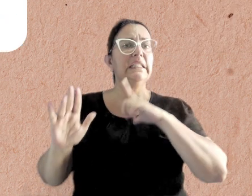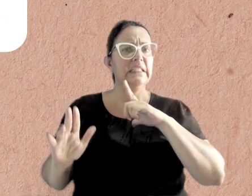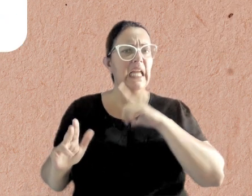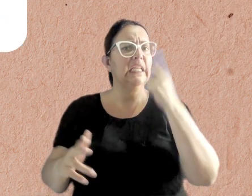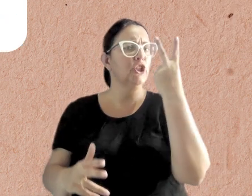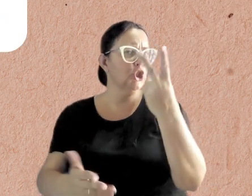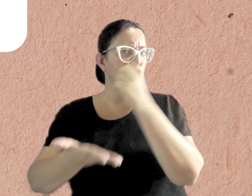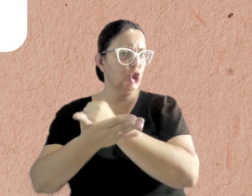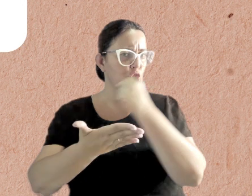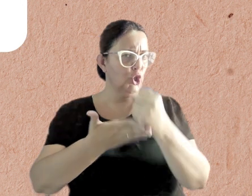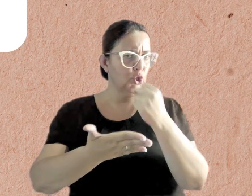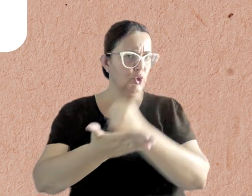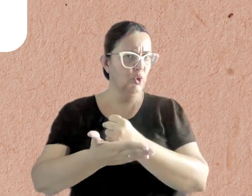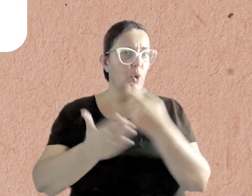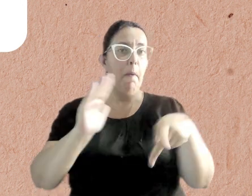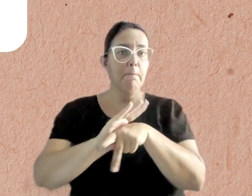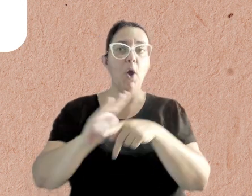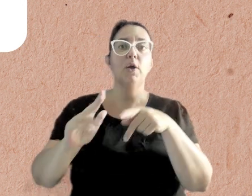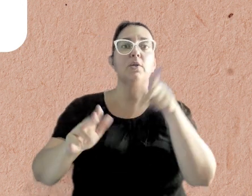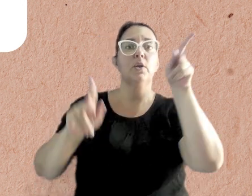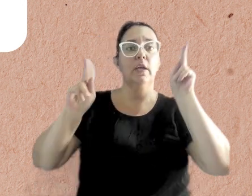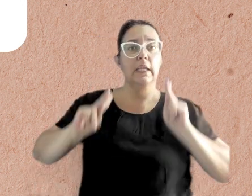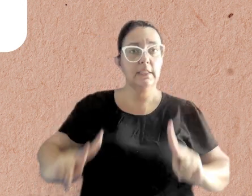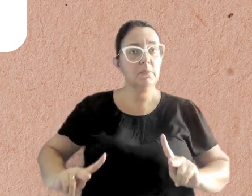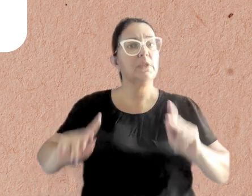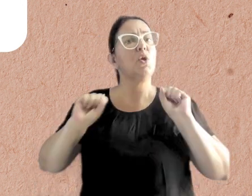foram redigidos 2 documentos submetidos à consulta pública.